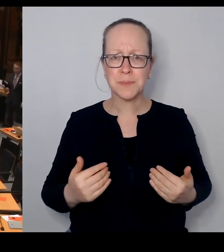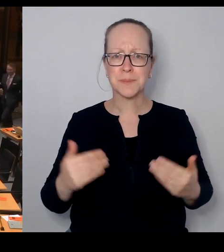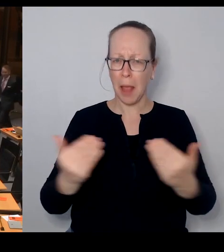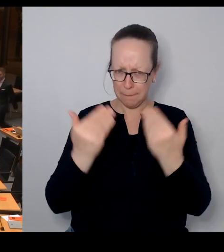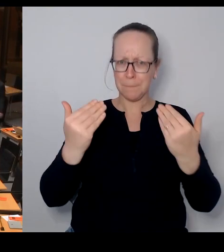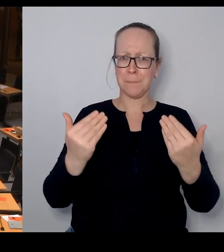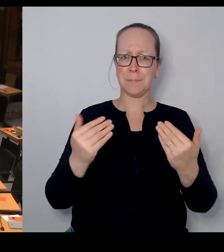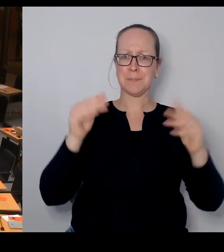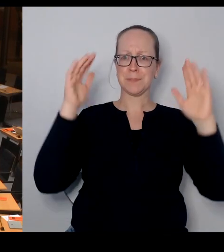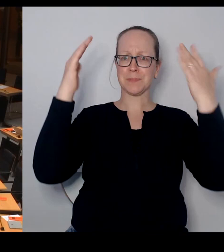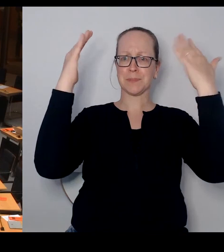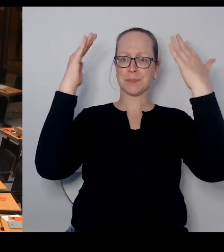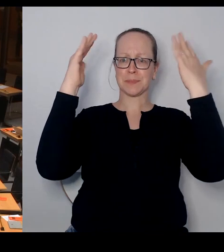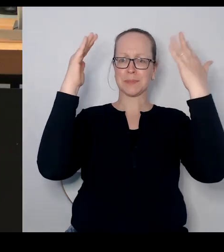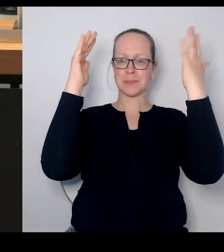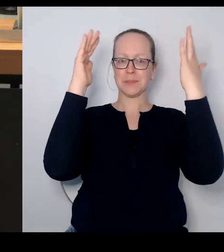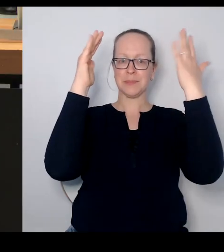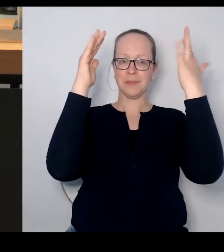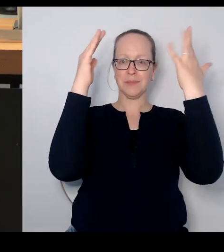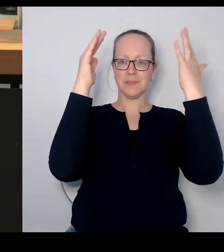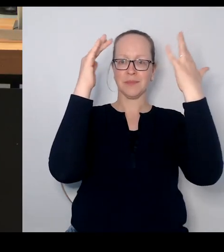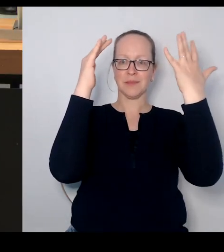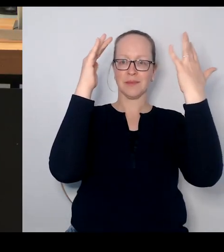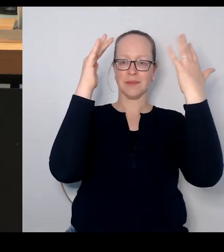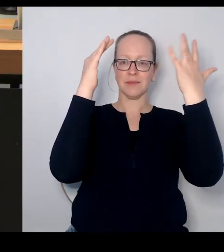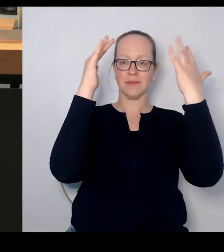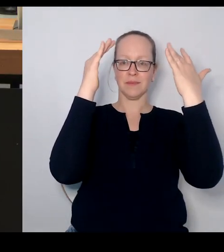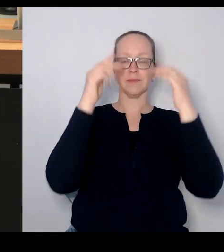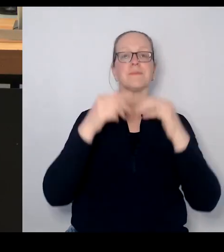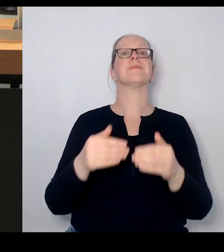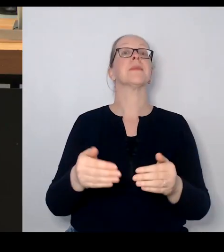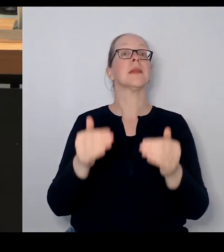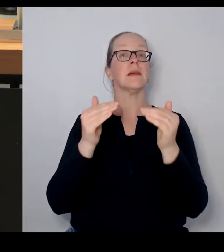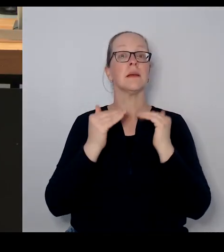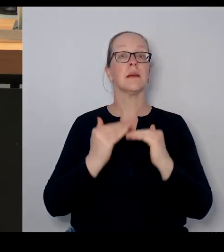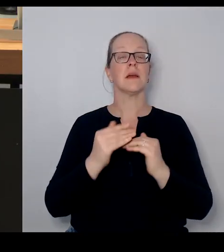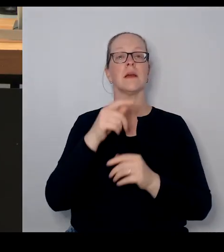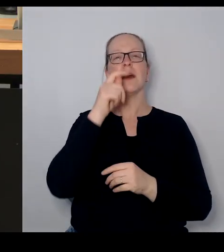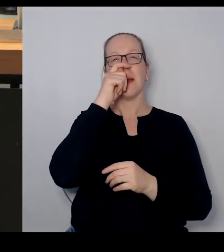Dann noch mal zu dem Wort missbräuchlich Das Flüchtlingsbaurecht wurde neu eingesetzt